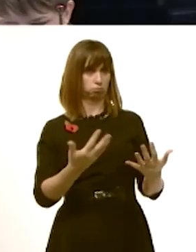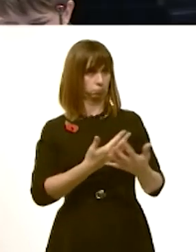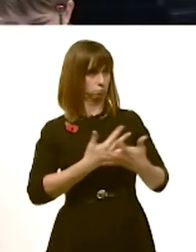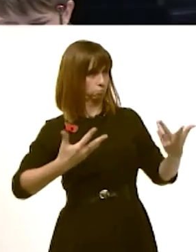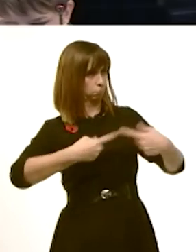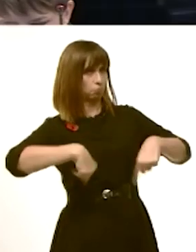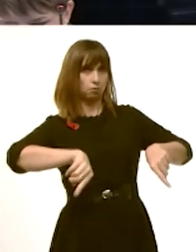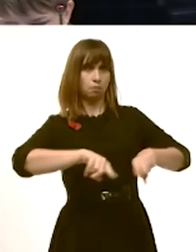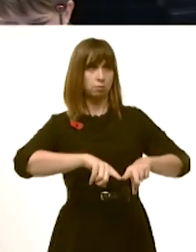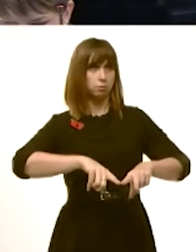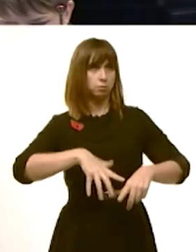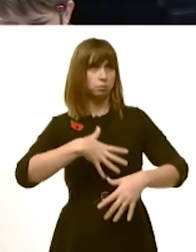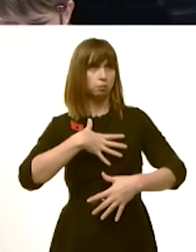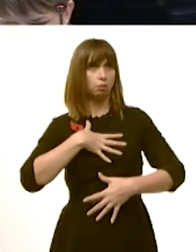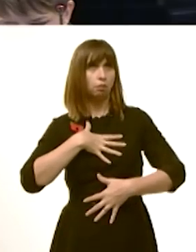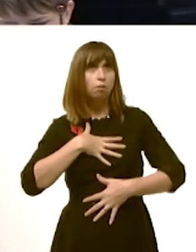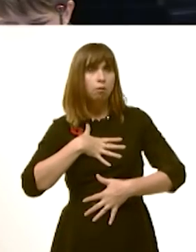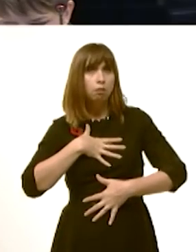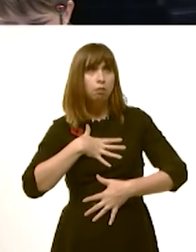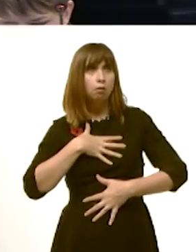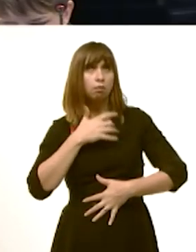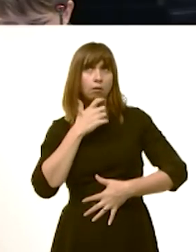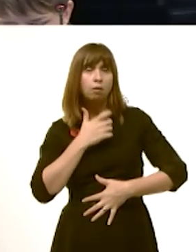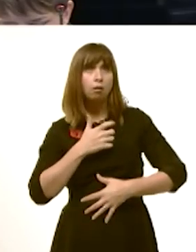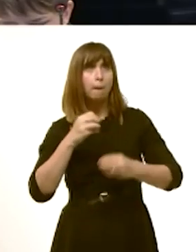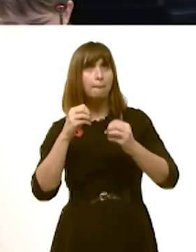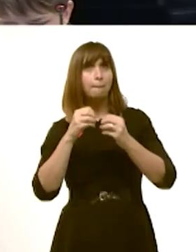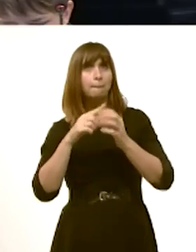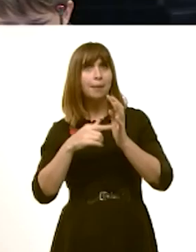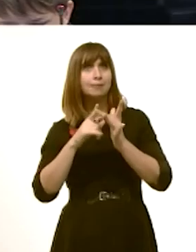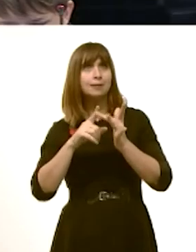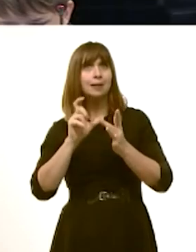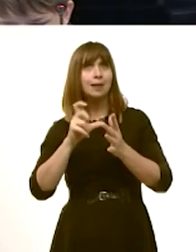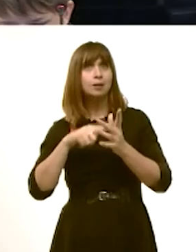Cadwaladr wedi gwario hyd at £1 miliwn ar management consultants allanol yn ddiweddar,